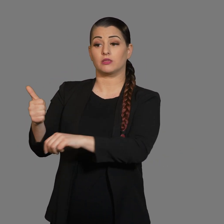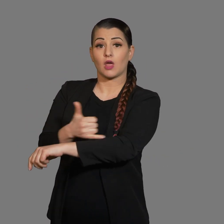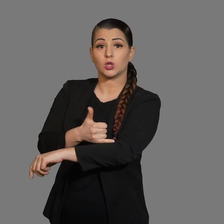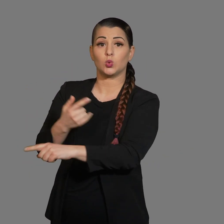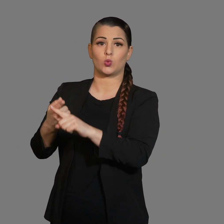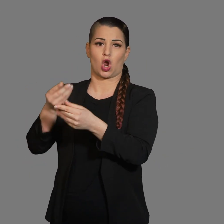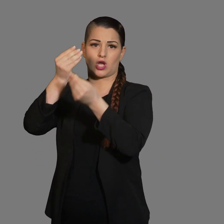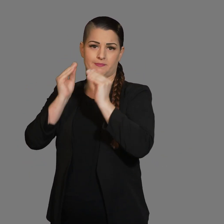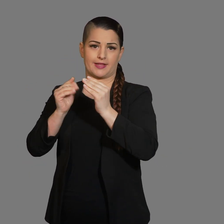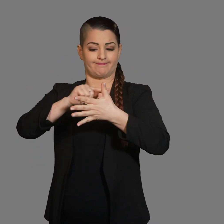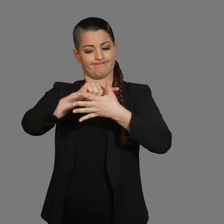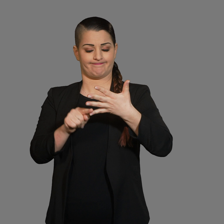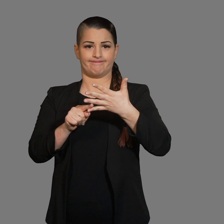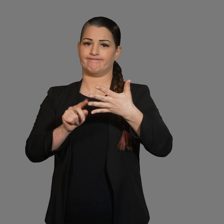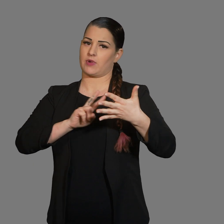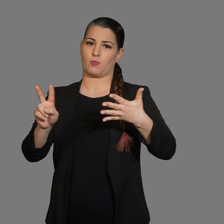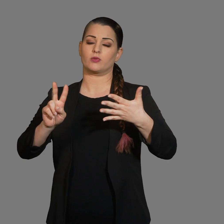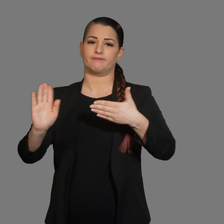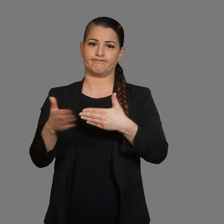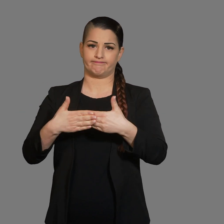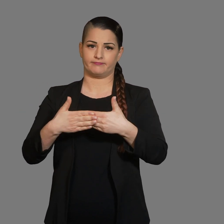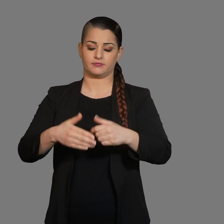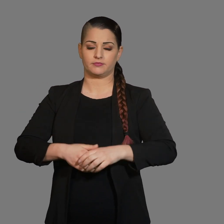Tattoo-Studios und Kosmetik